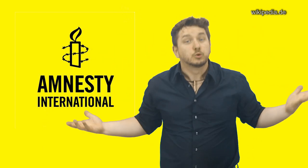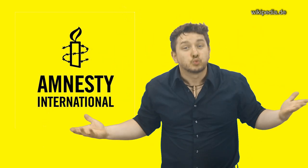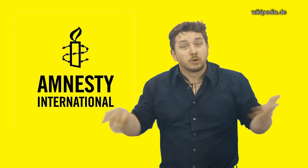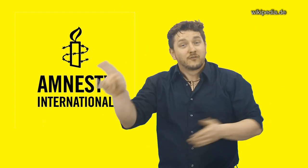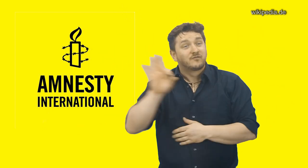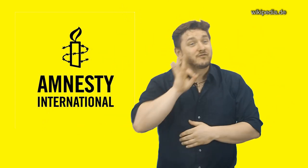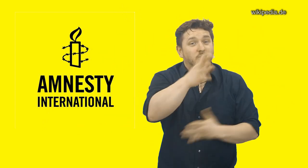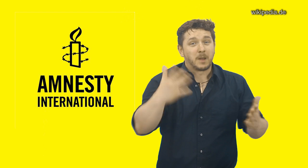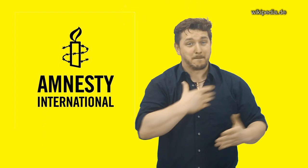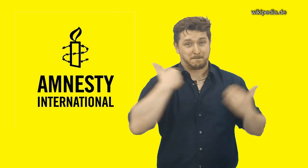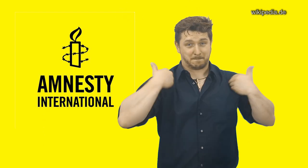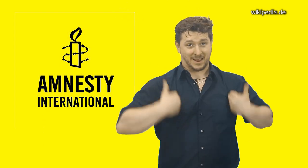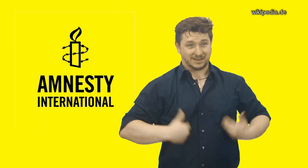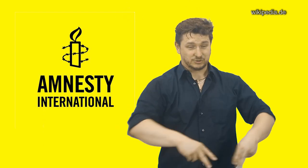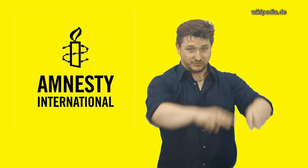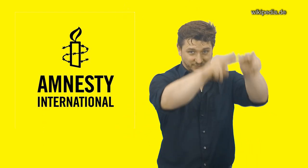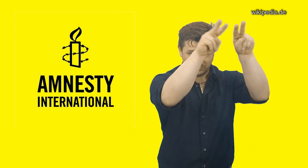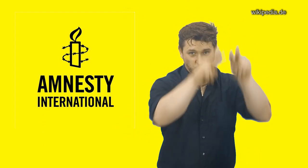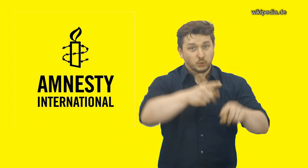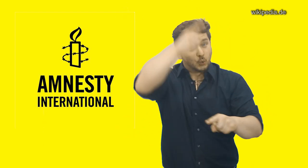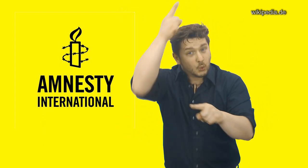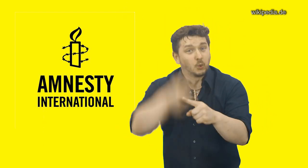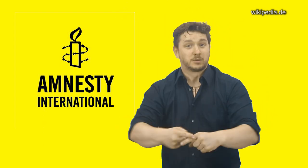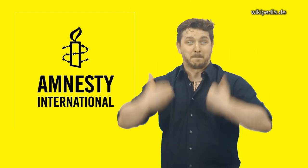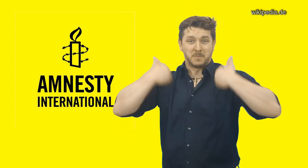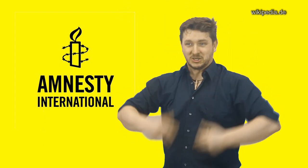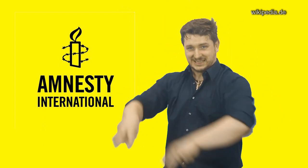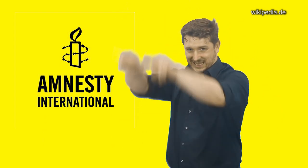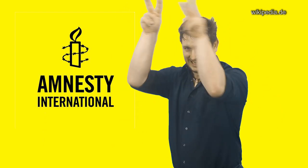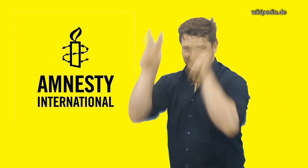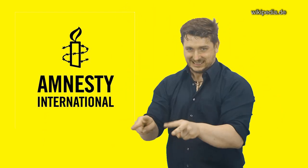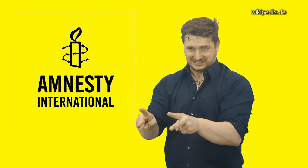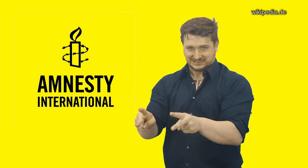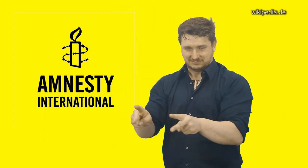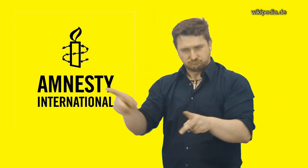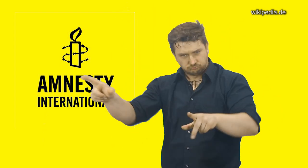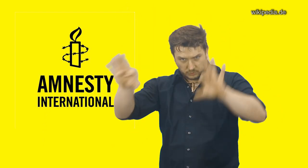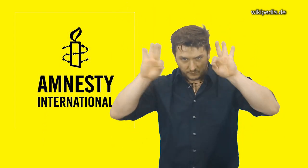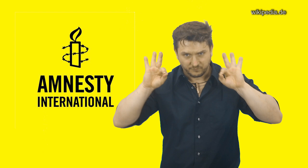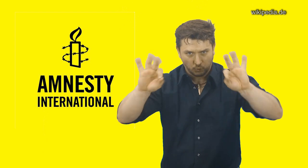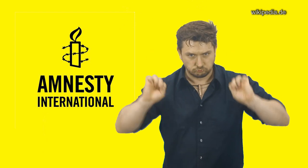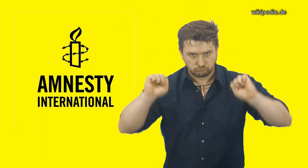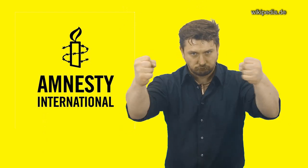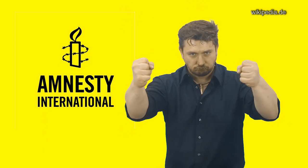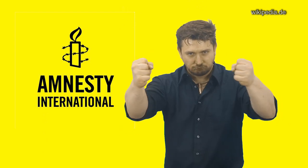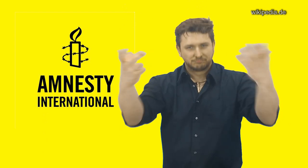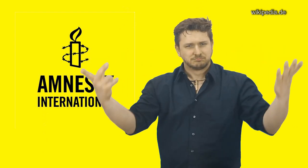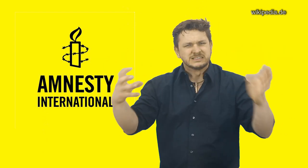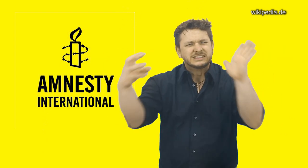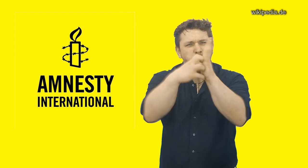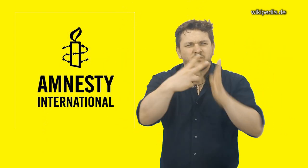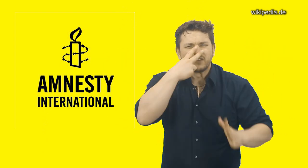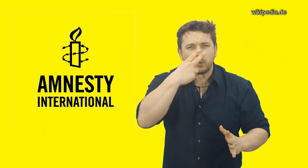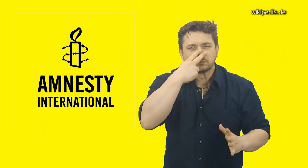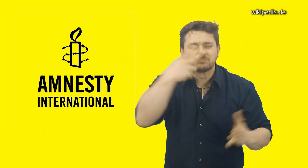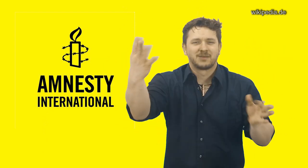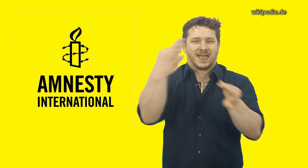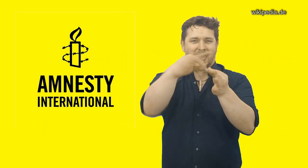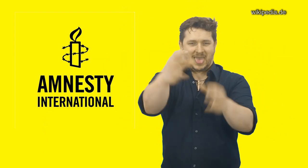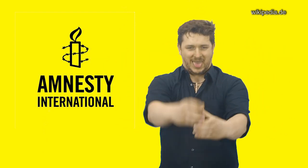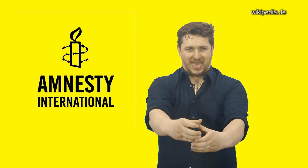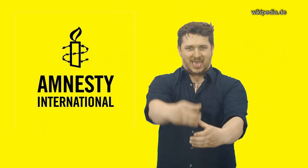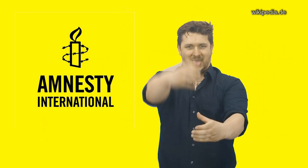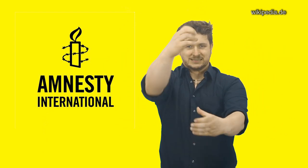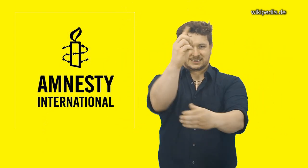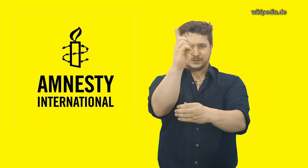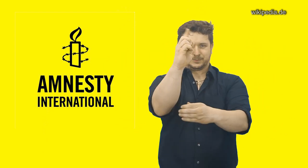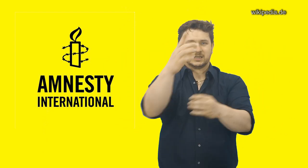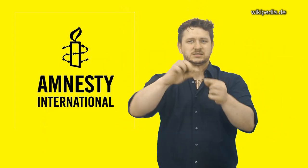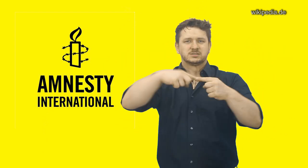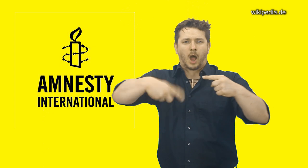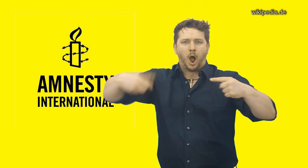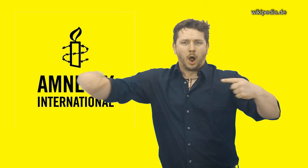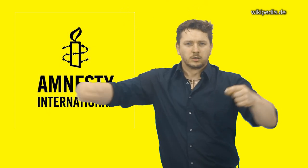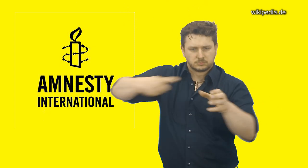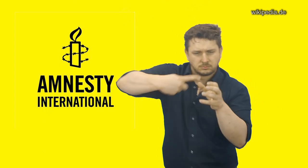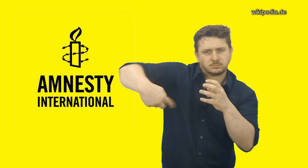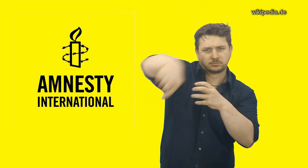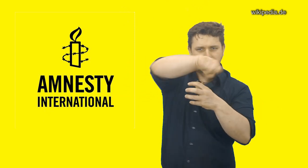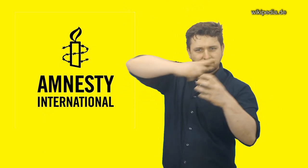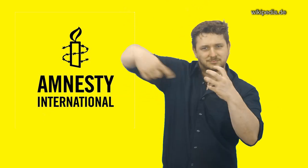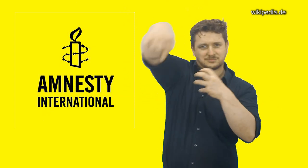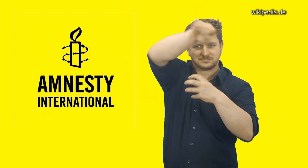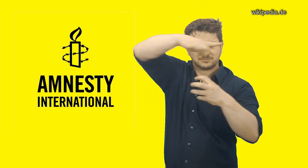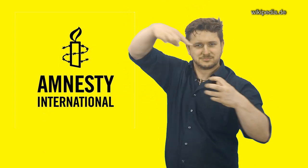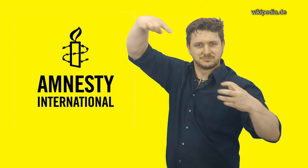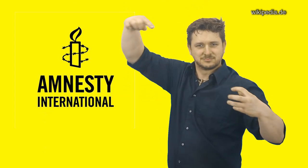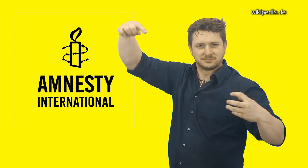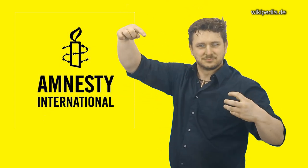Sie engagiert sich also für Menschenrechte und Menschenwürde. Deren Symbol ist eine Kerze mit einem Stacheldraht drumherum.